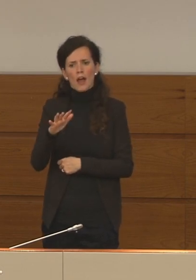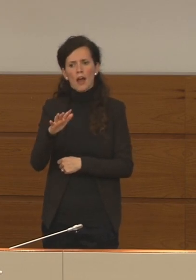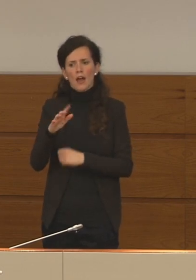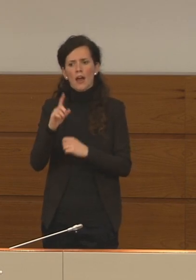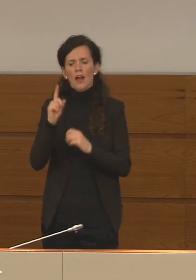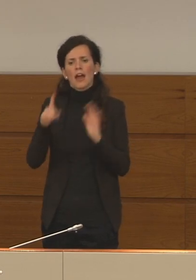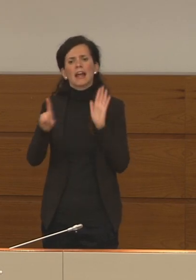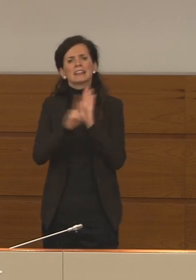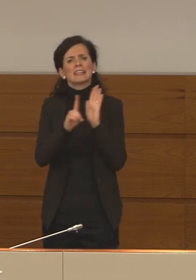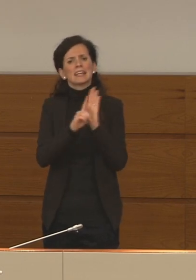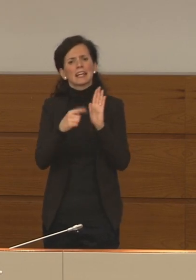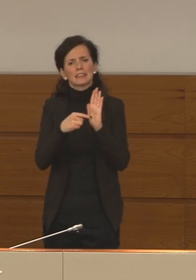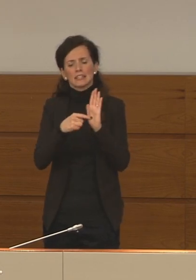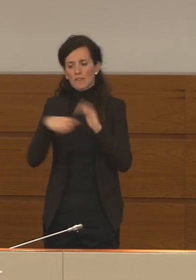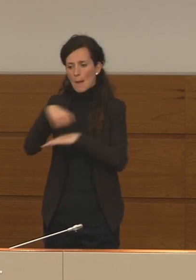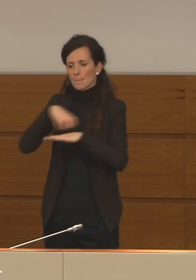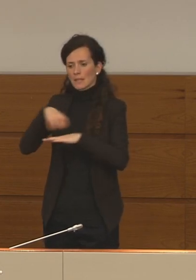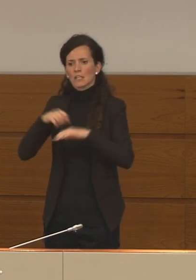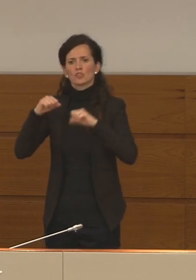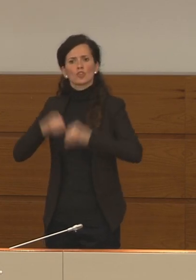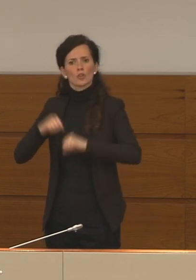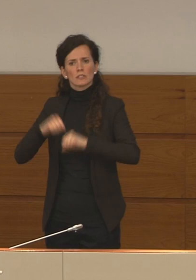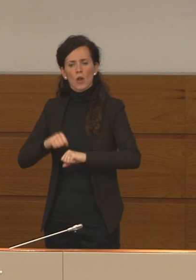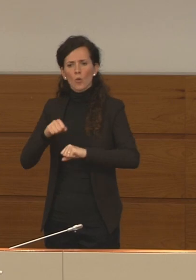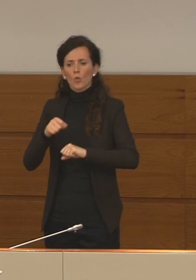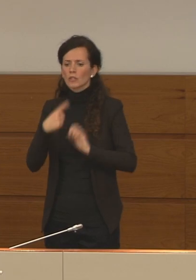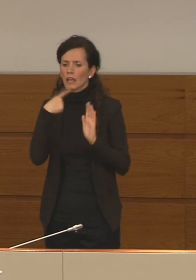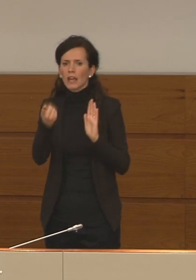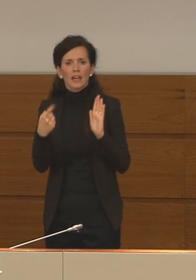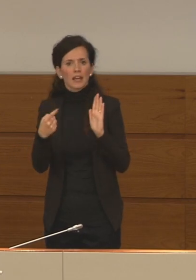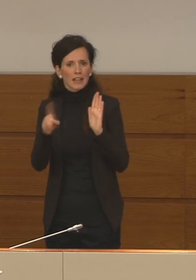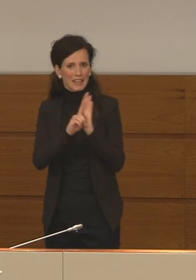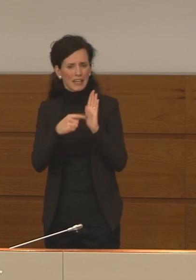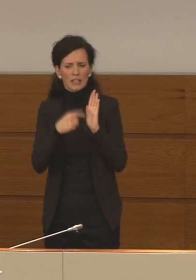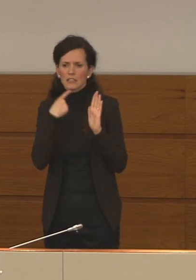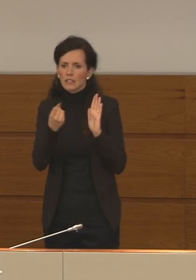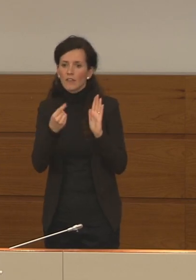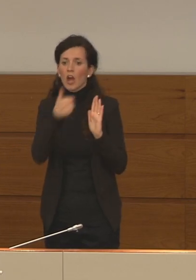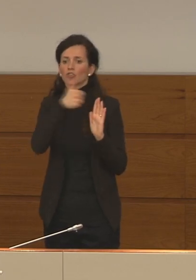della Salute che prevede l'incremento del 100% delle terapie subintensive,